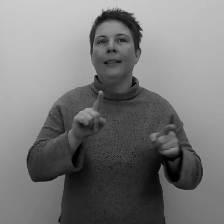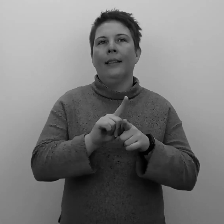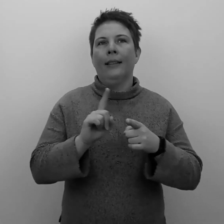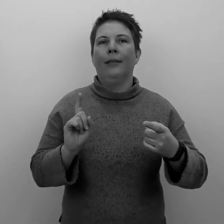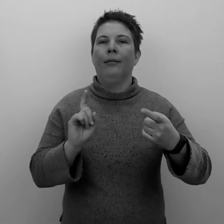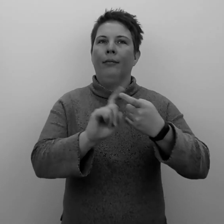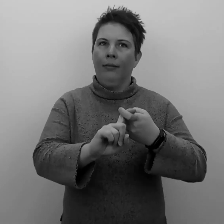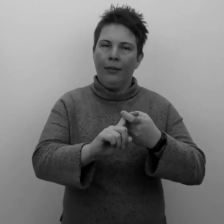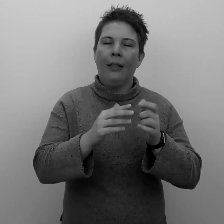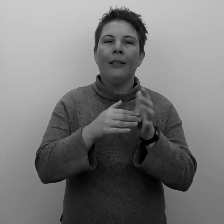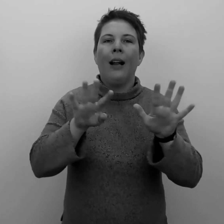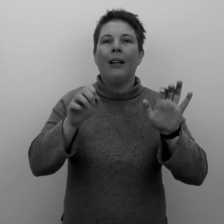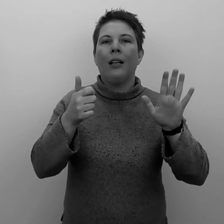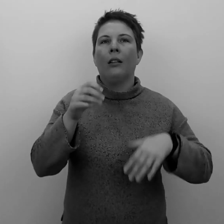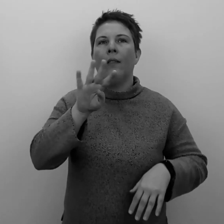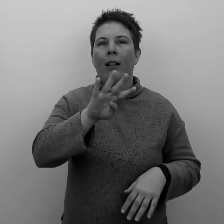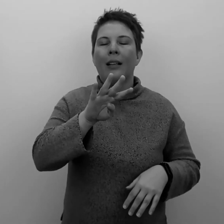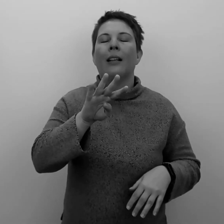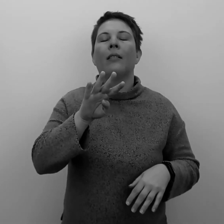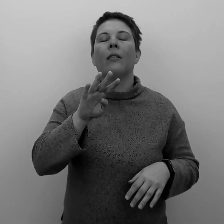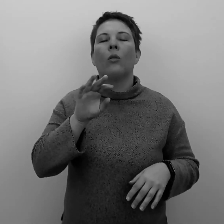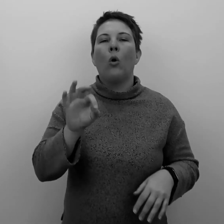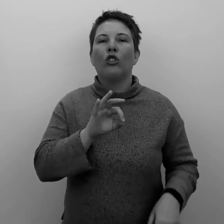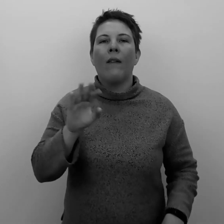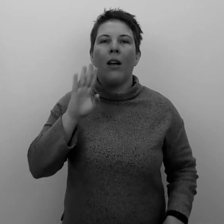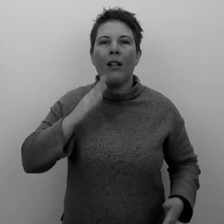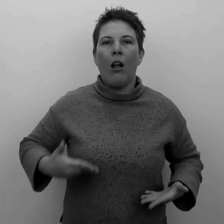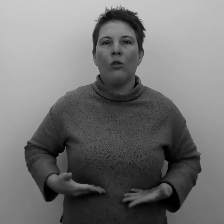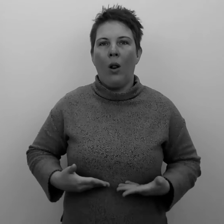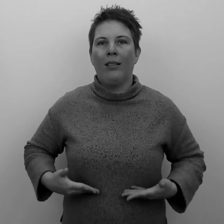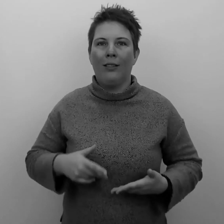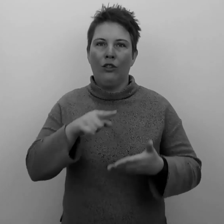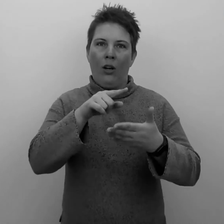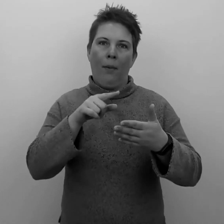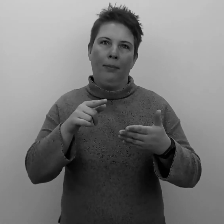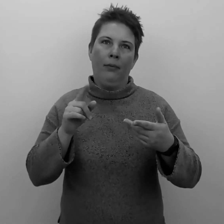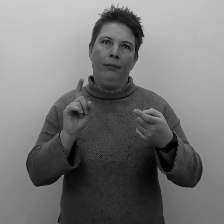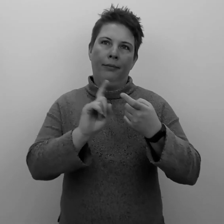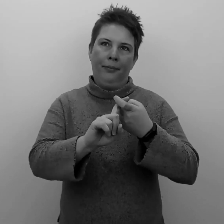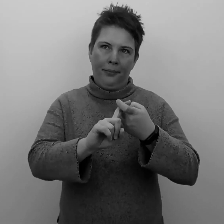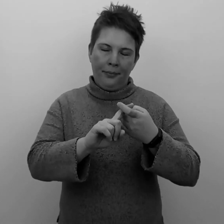és csak 1964-ben kapcsolták József Attila születésnapjához.